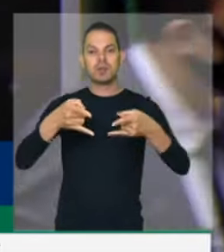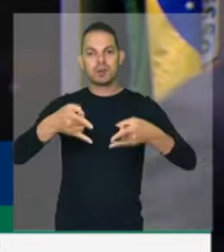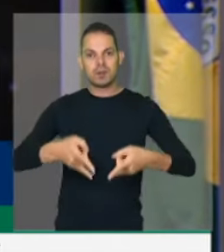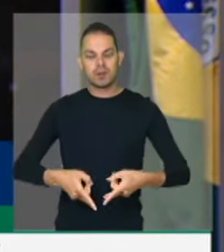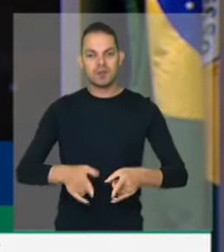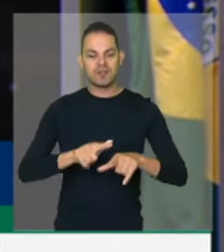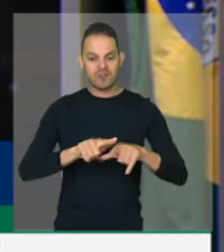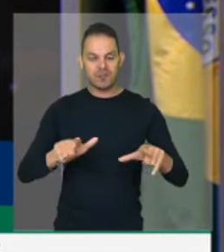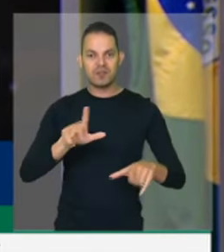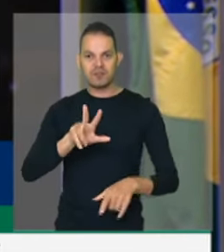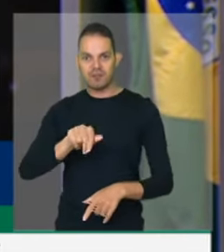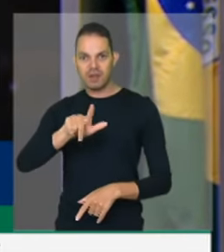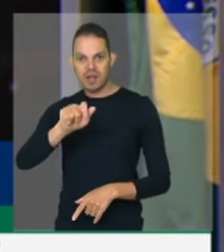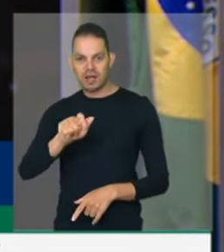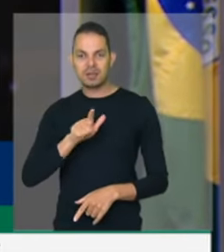ACOMETIDOS PELA COVID-19. A EMENDA N° 2 DO DEPUTADO